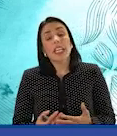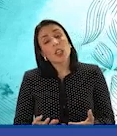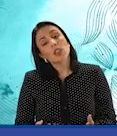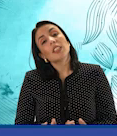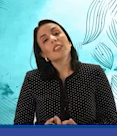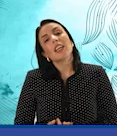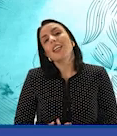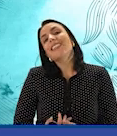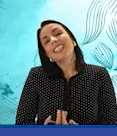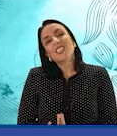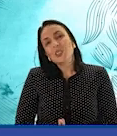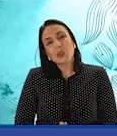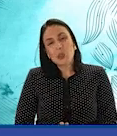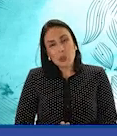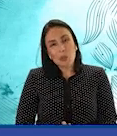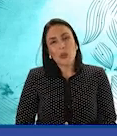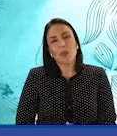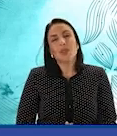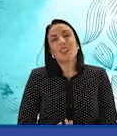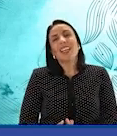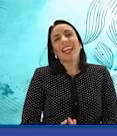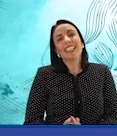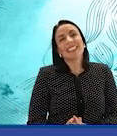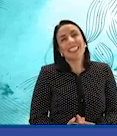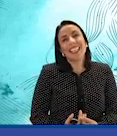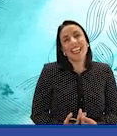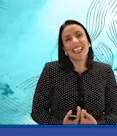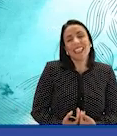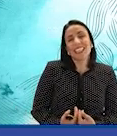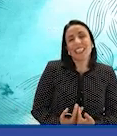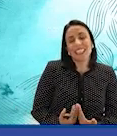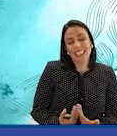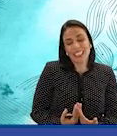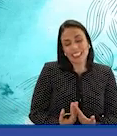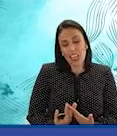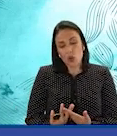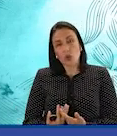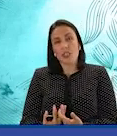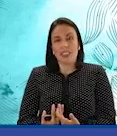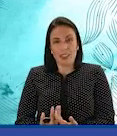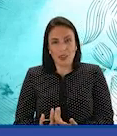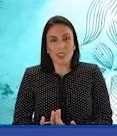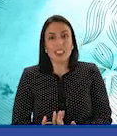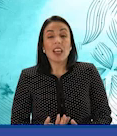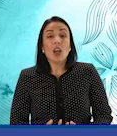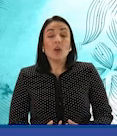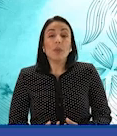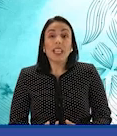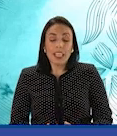y contestarles que nosotros no podemos dar esas autorizaciones.